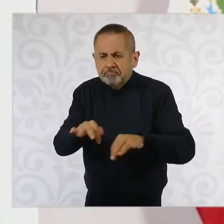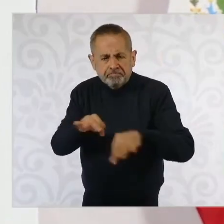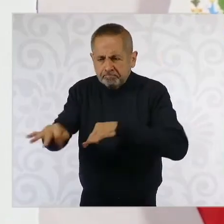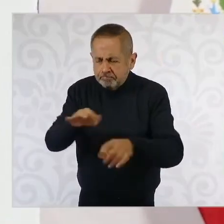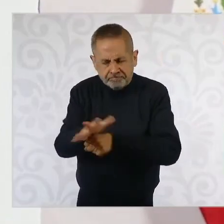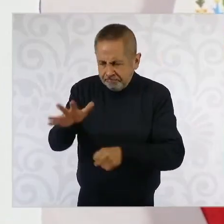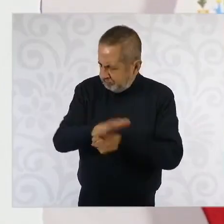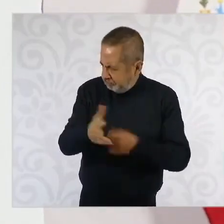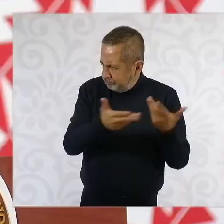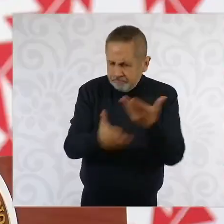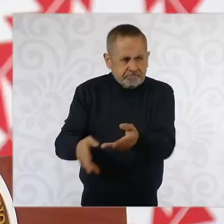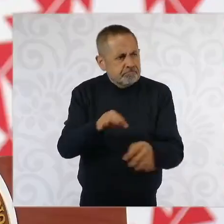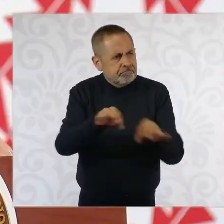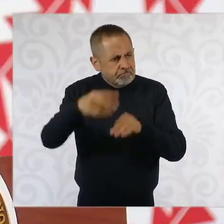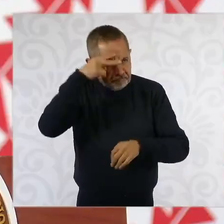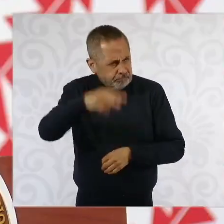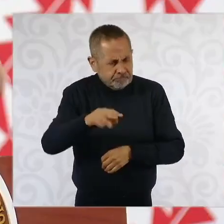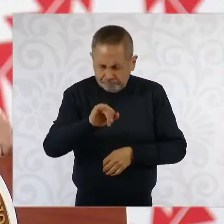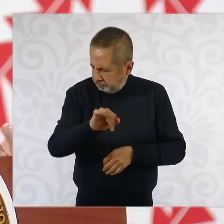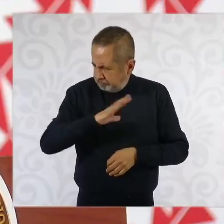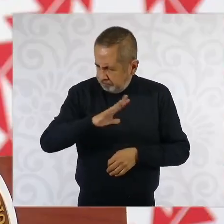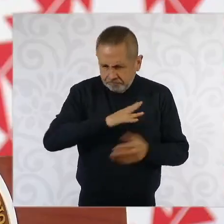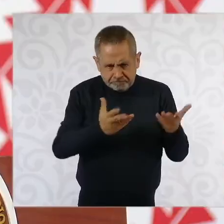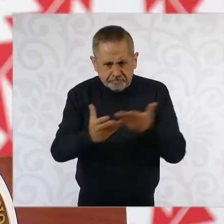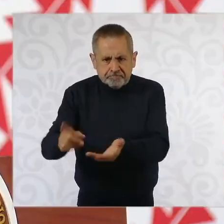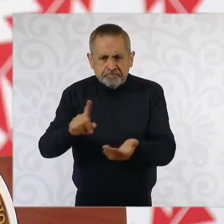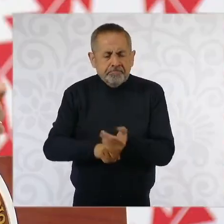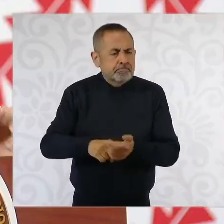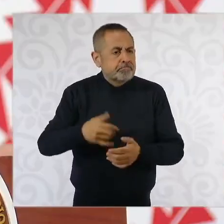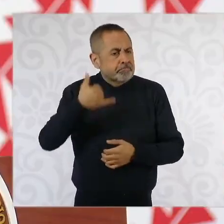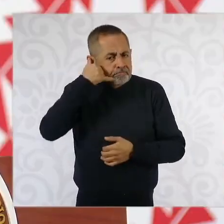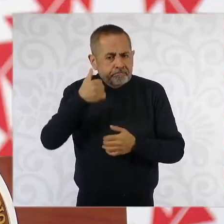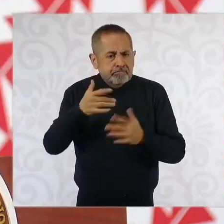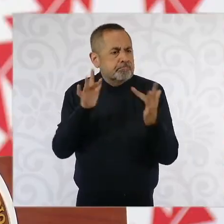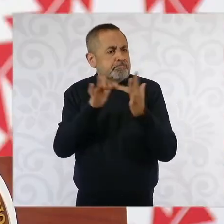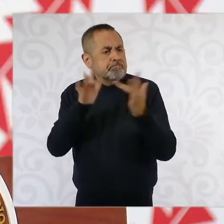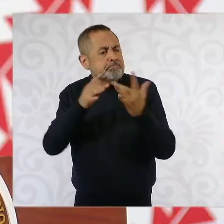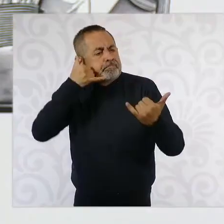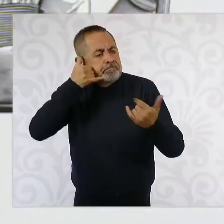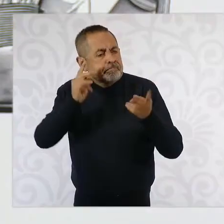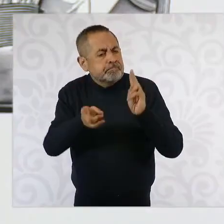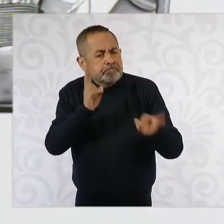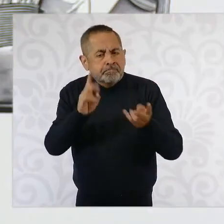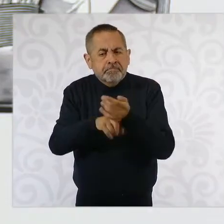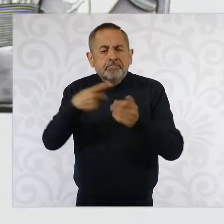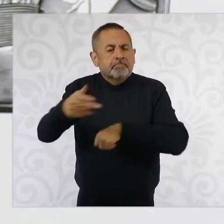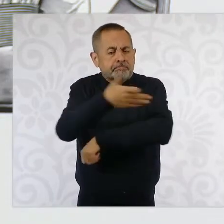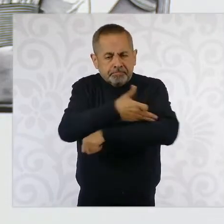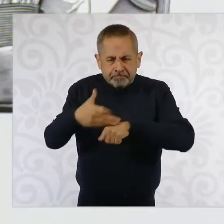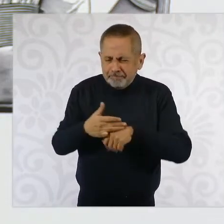de trabajar en México que haya teléfonos para que puedan comunicarse con sus familias entonces en